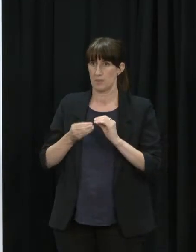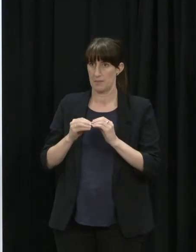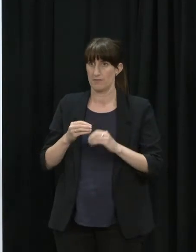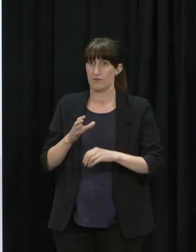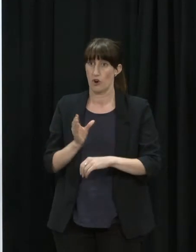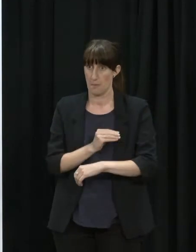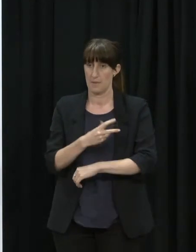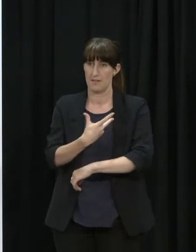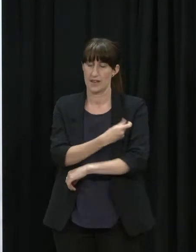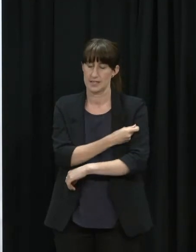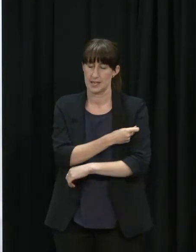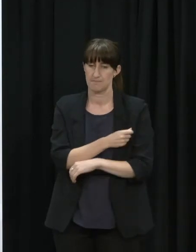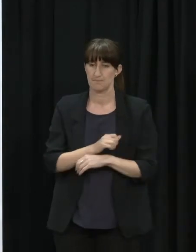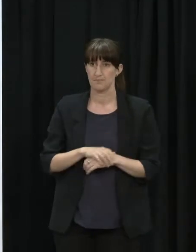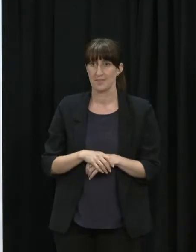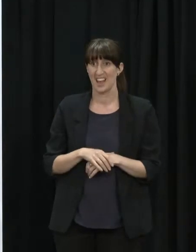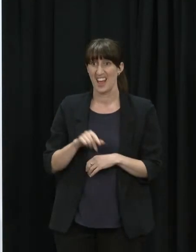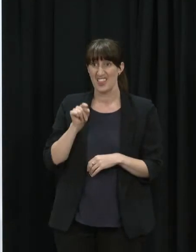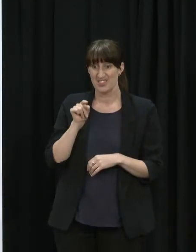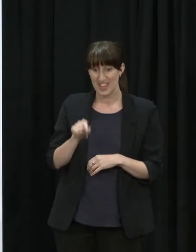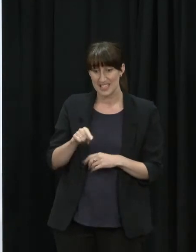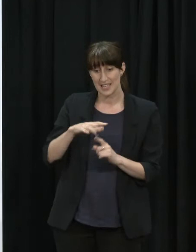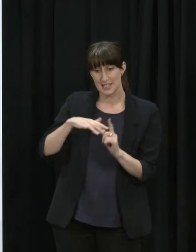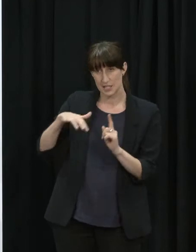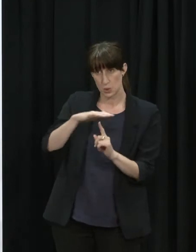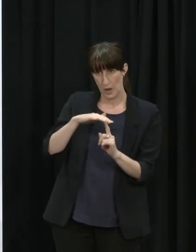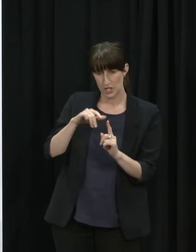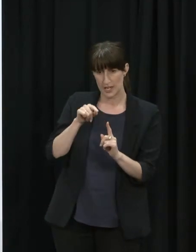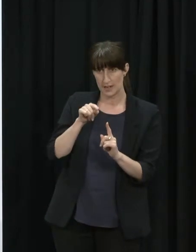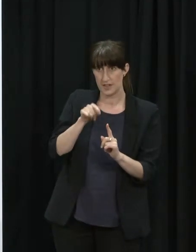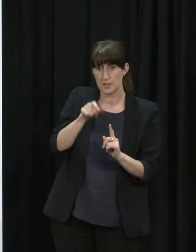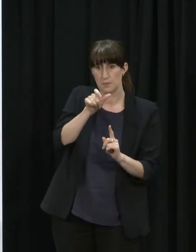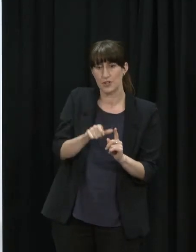i era hui e pai ana ki te mohio